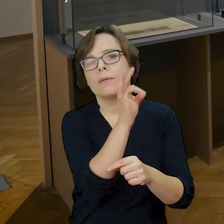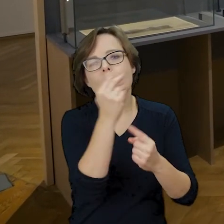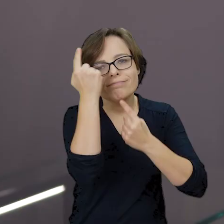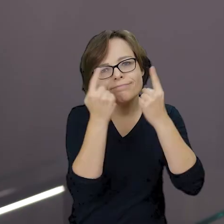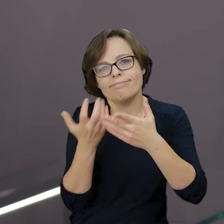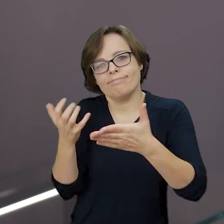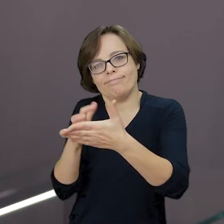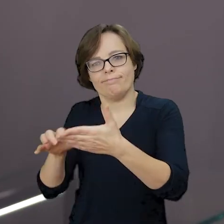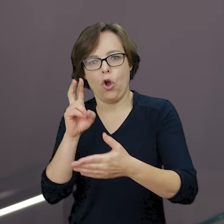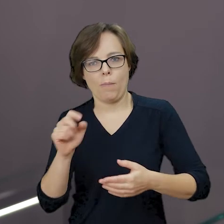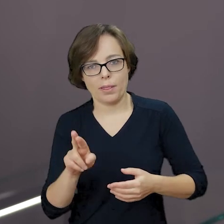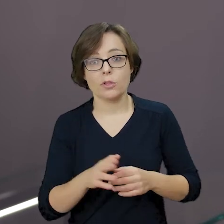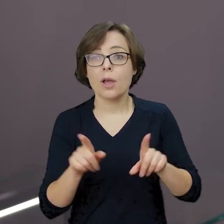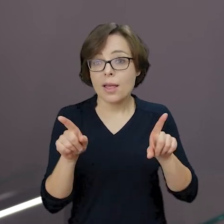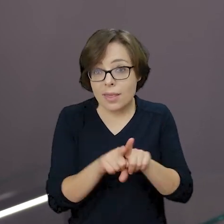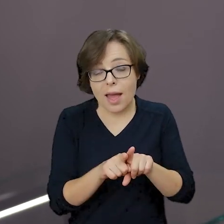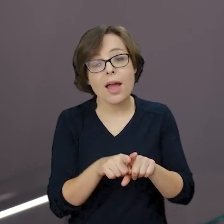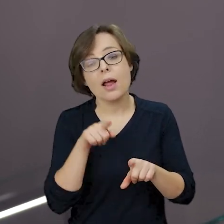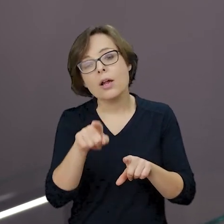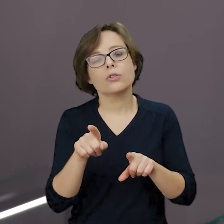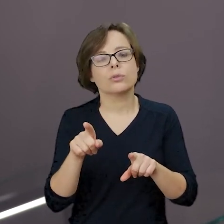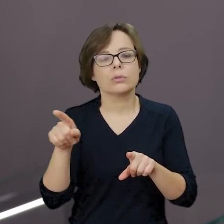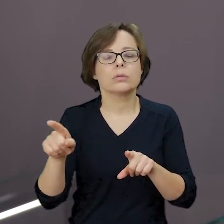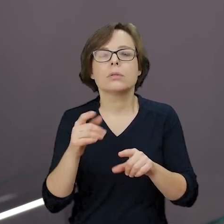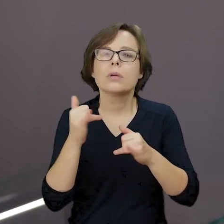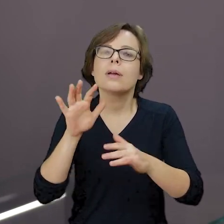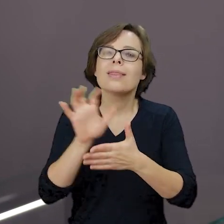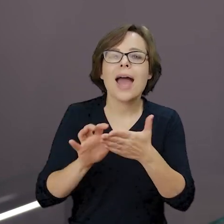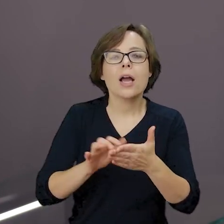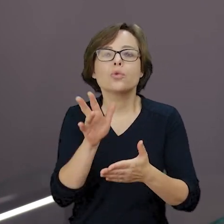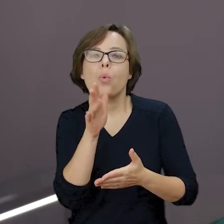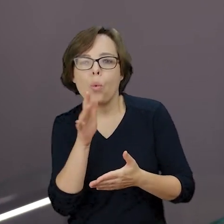Wprowadzał też swoje poprawki do klasycznych tekstów judaizmu.